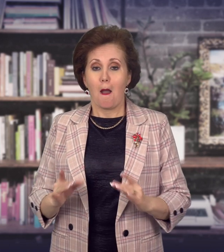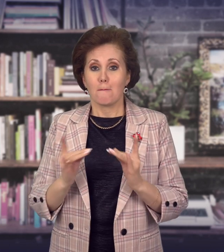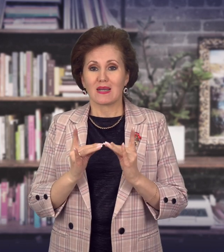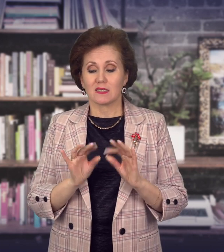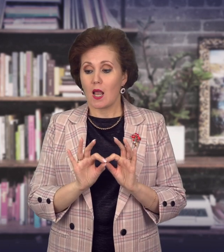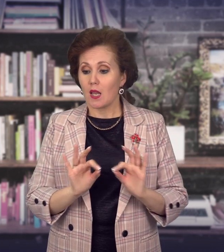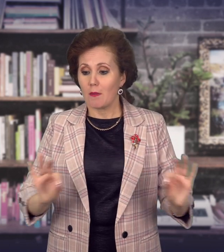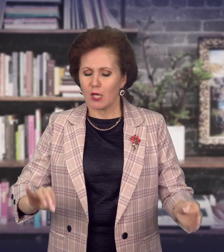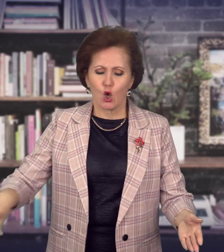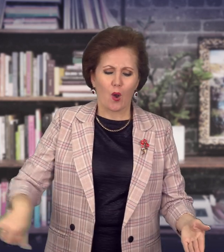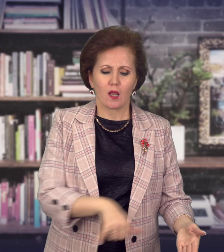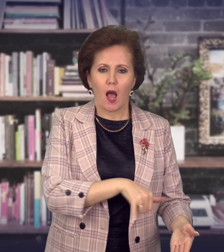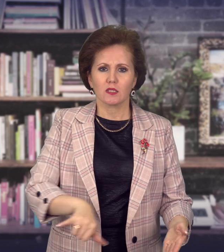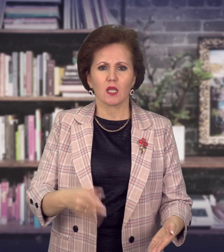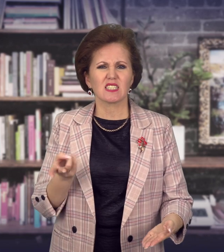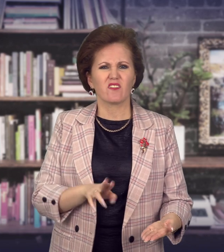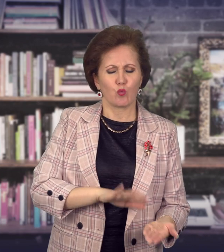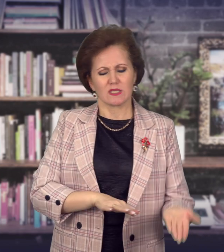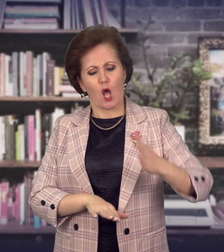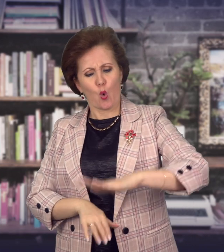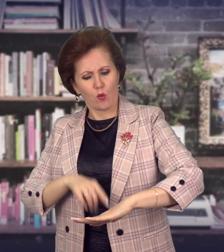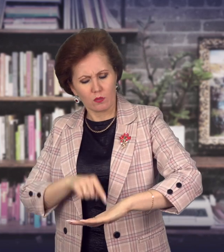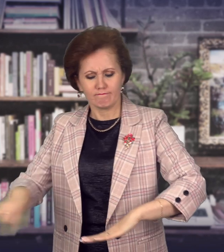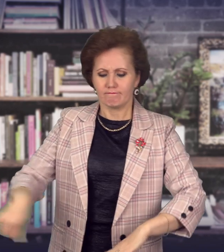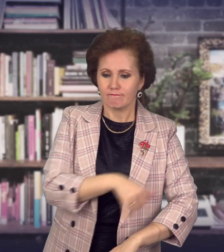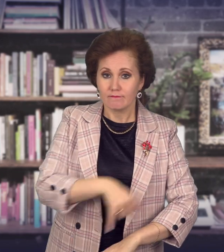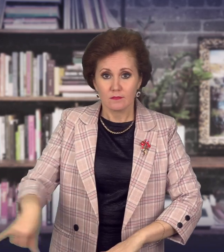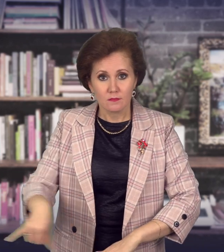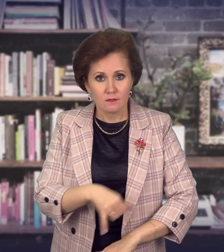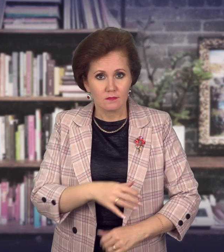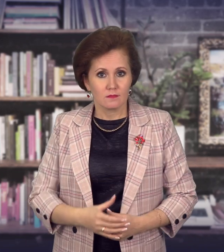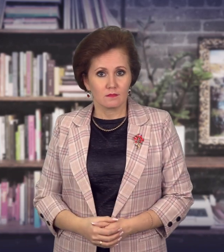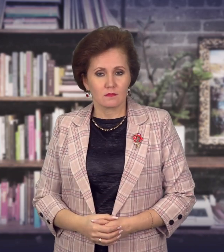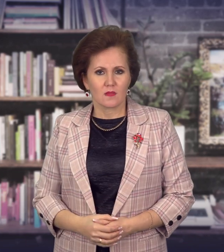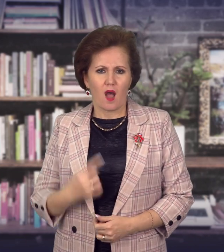Она гладила постельное белье с двух сторон!